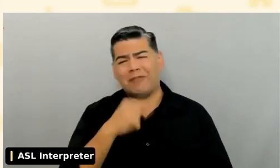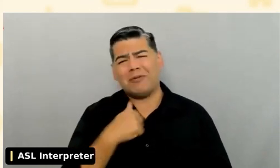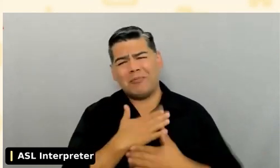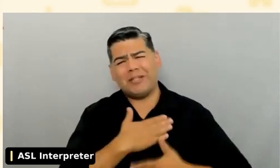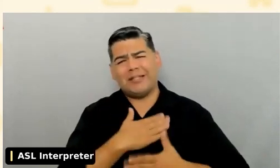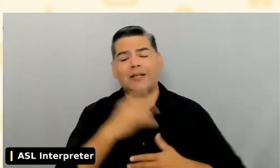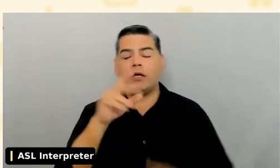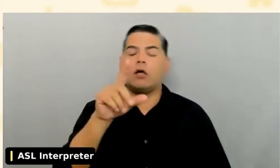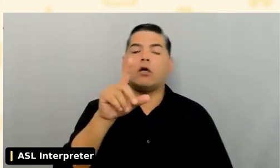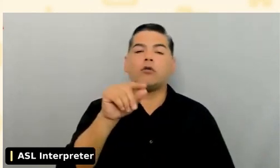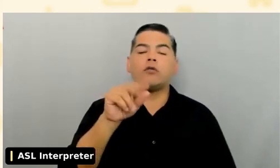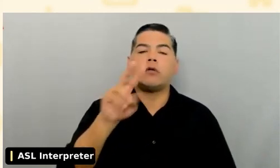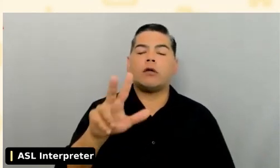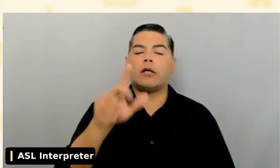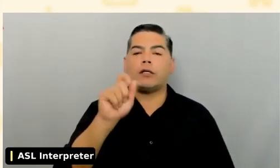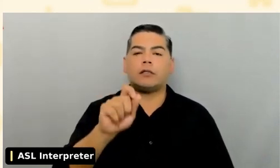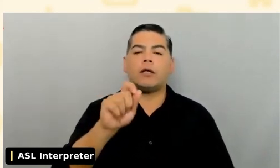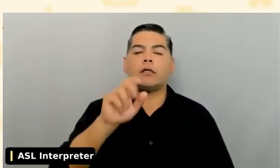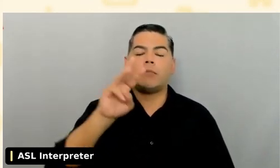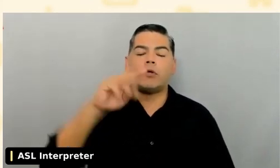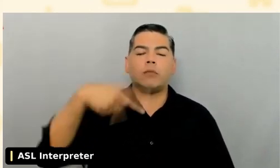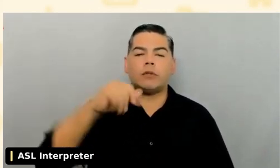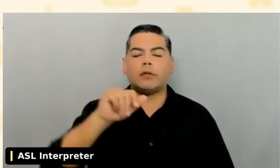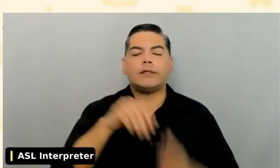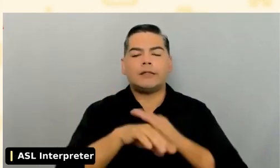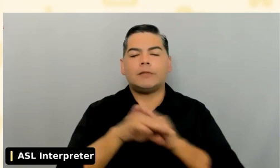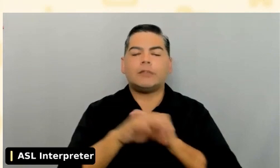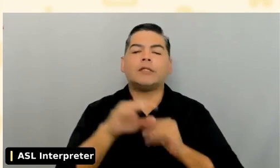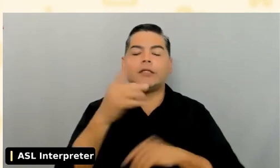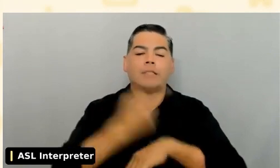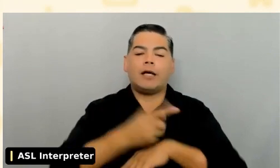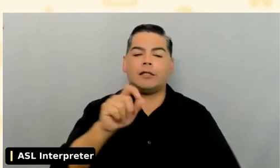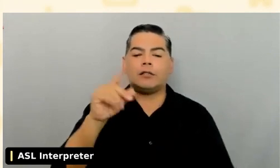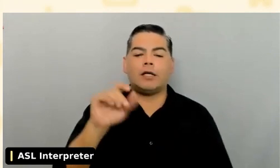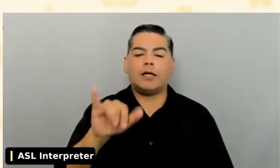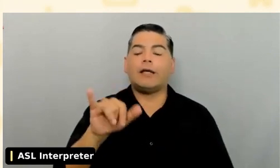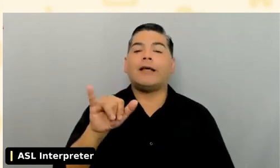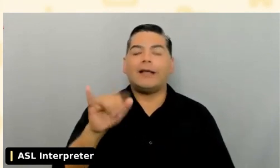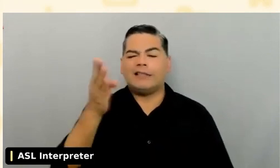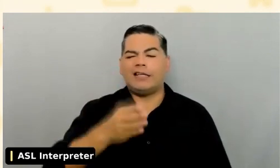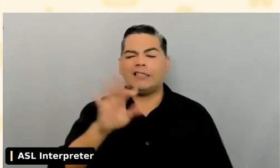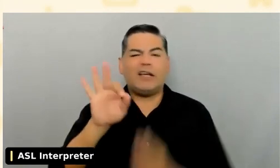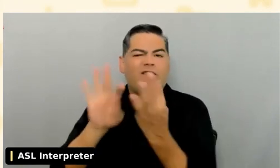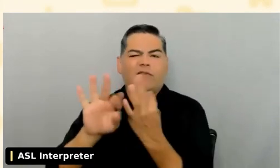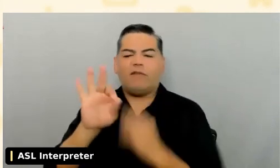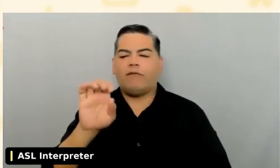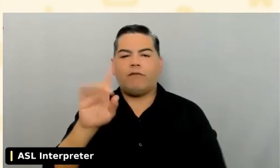a 2023.wpeaccessibility.day/feedback para proporcionar comentarios anónimos